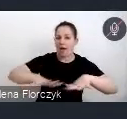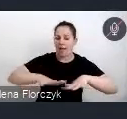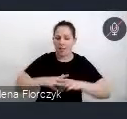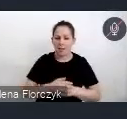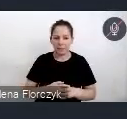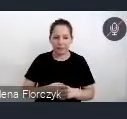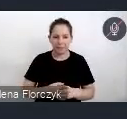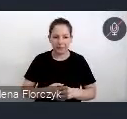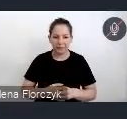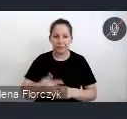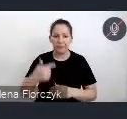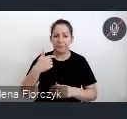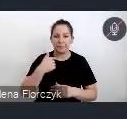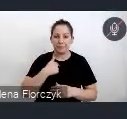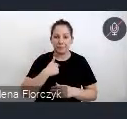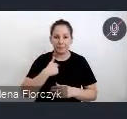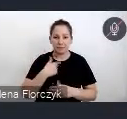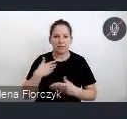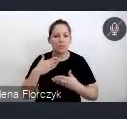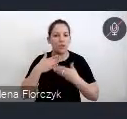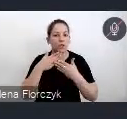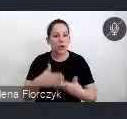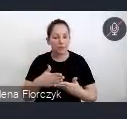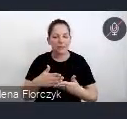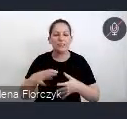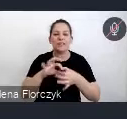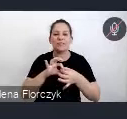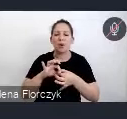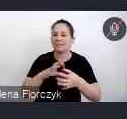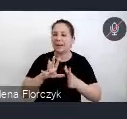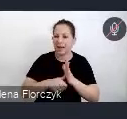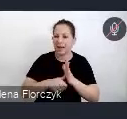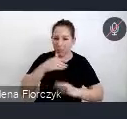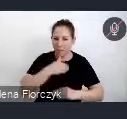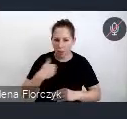Ja, Zdzisław Czucha, jako doradca Związku Miast Polskich oraz kolega Aldo Vargas-Tetmajer